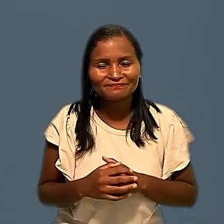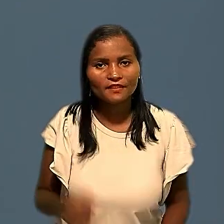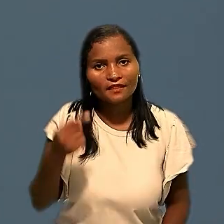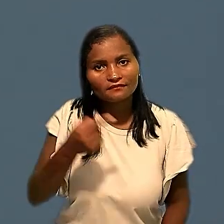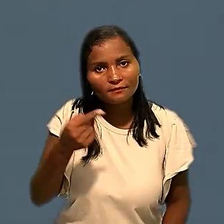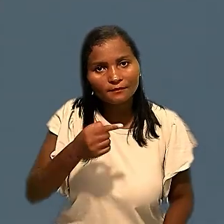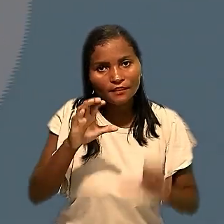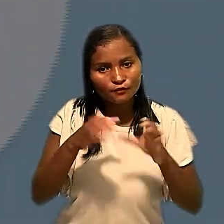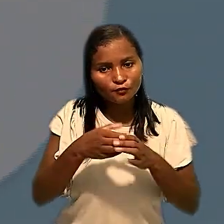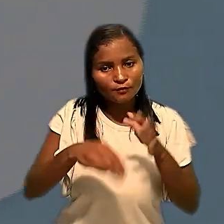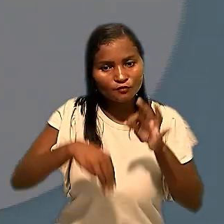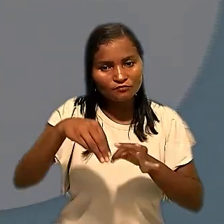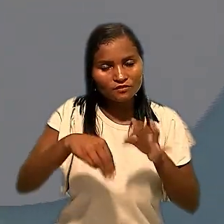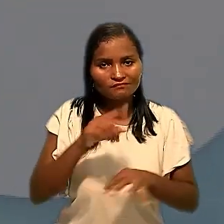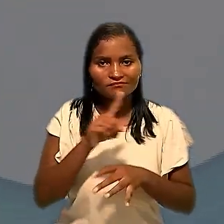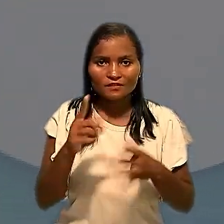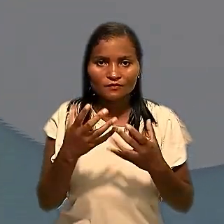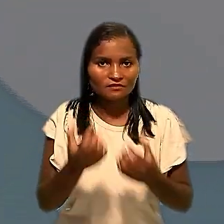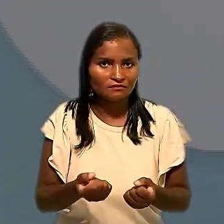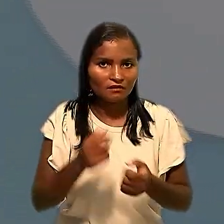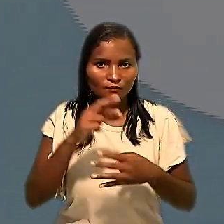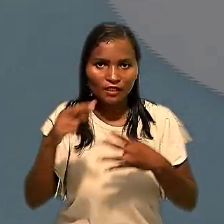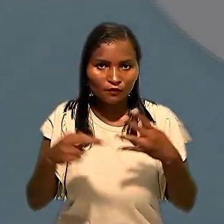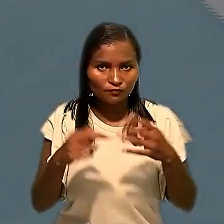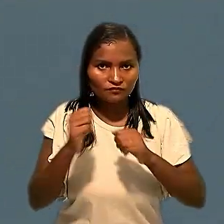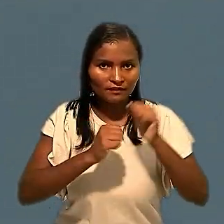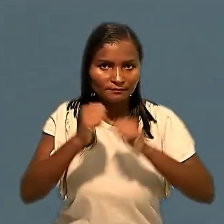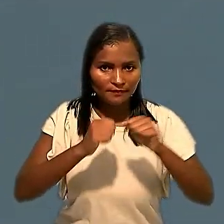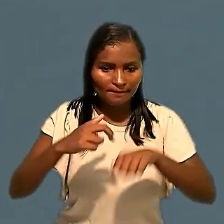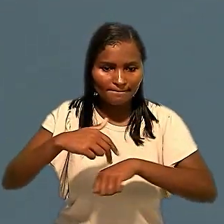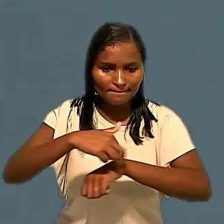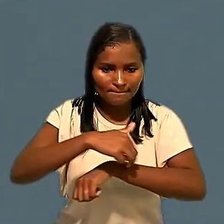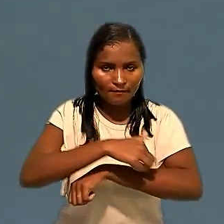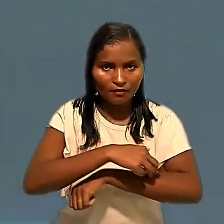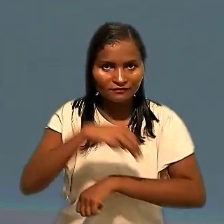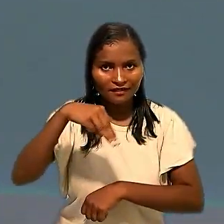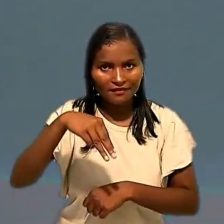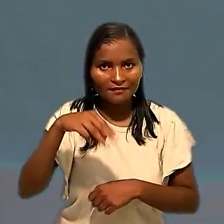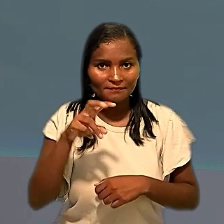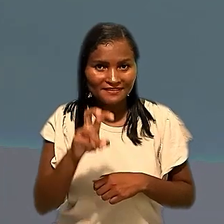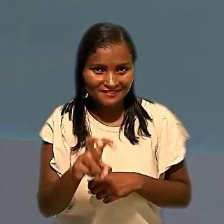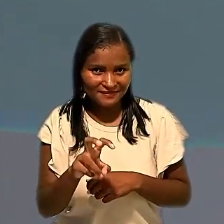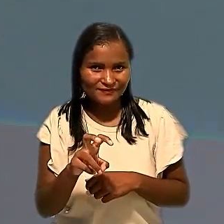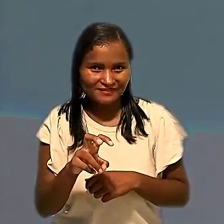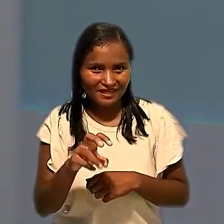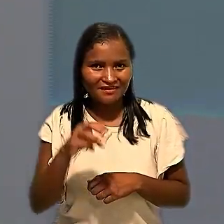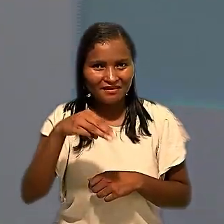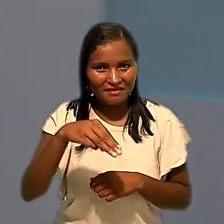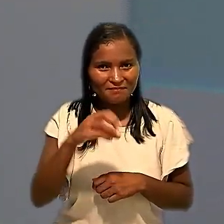E na 1ª Turma, os ministros rejeitaram recurso da empresa de moda M5, dona da marca M Officer,